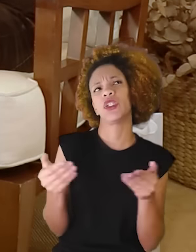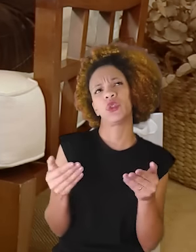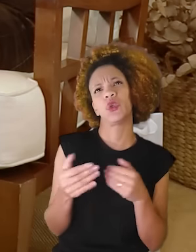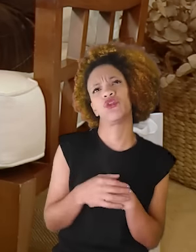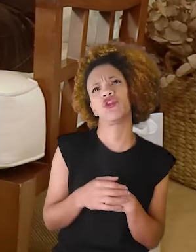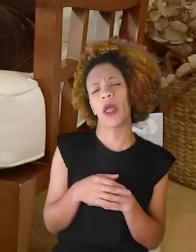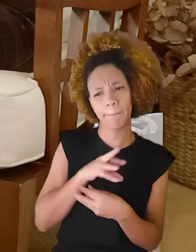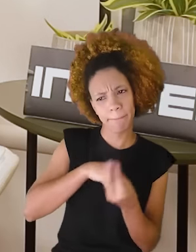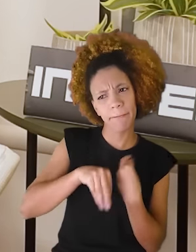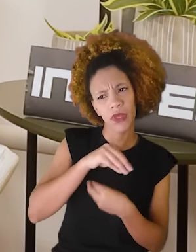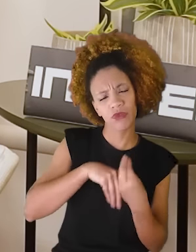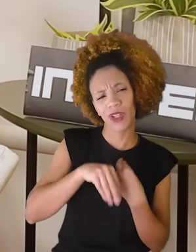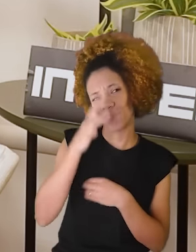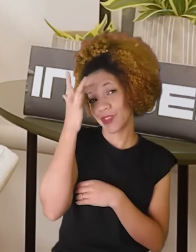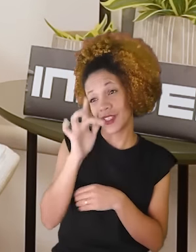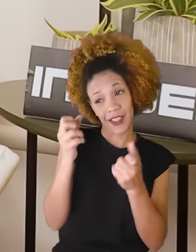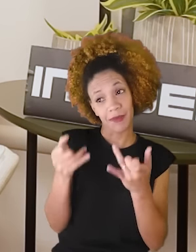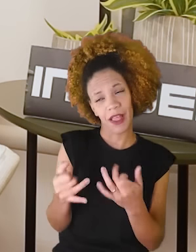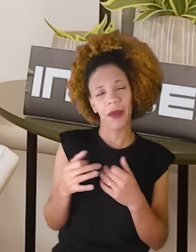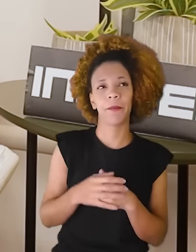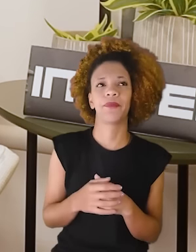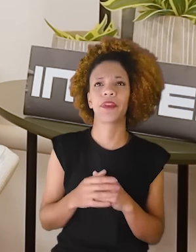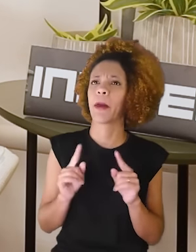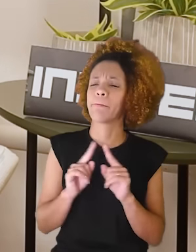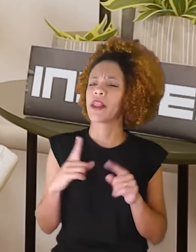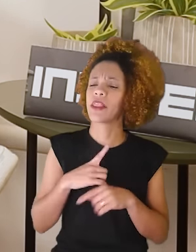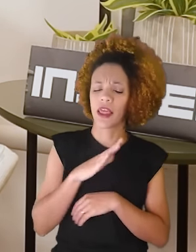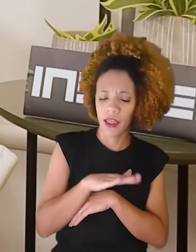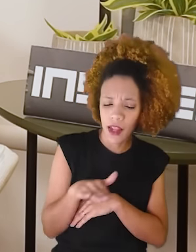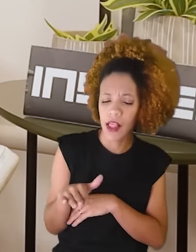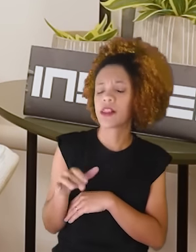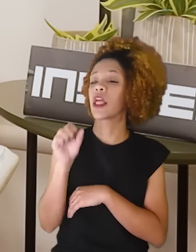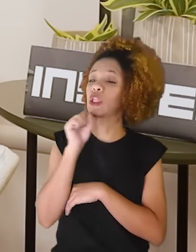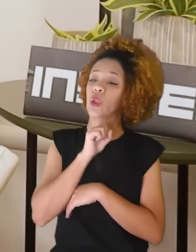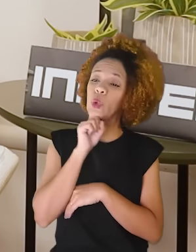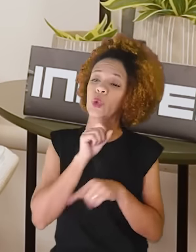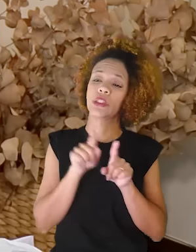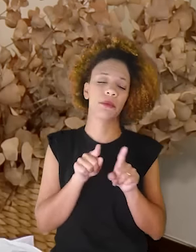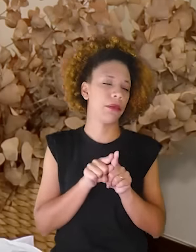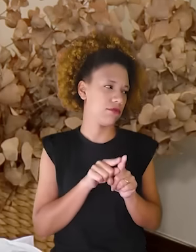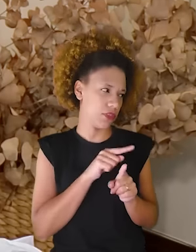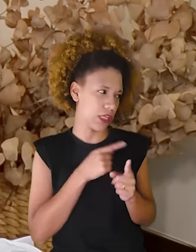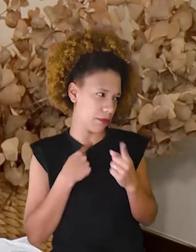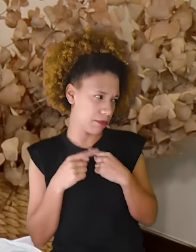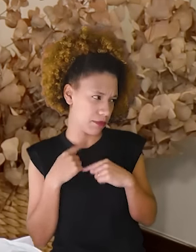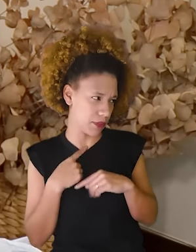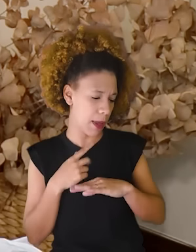em dia é meio bem misturada é eu não sei dizer tem criança tem idoso tu sente vontade de ir pra palco